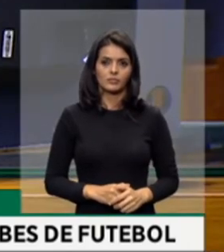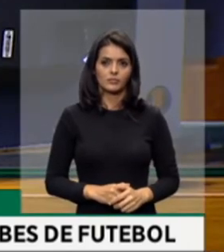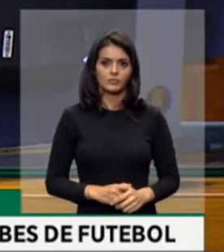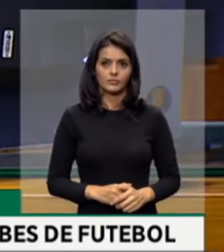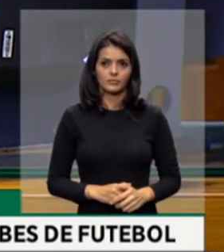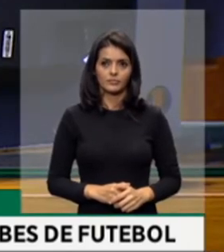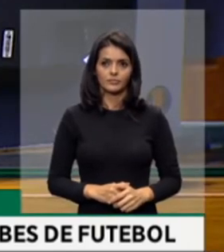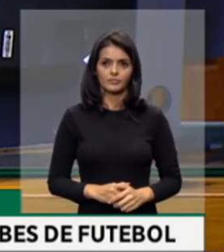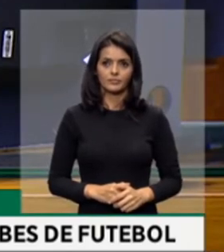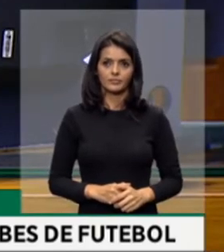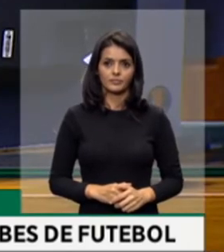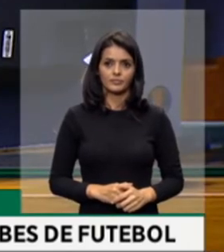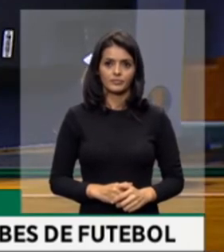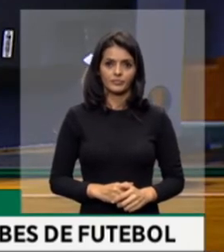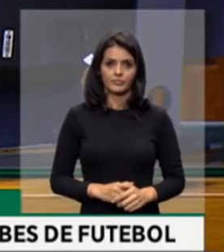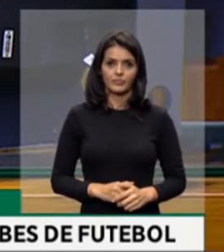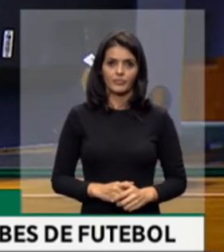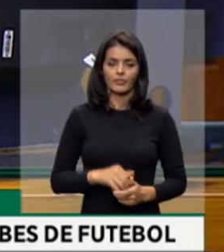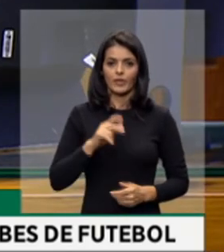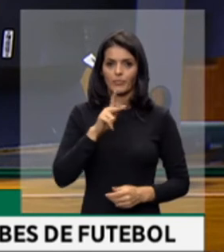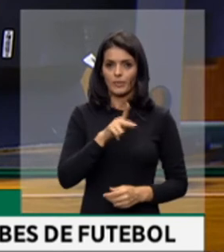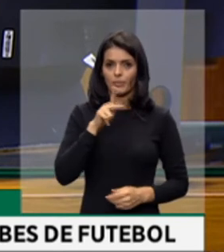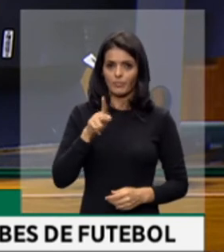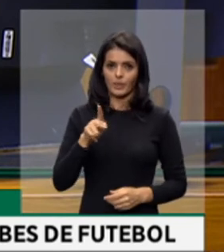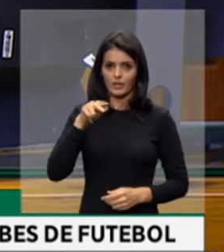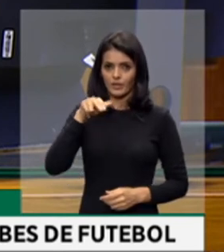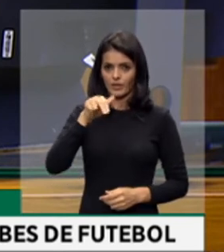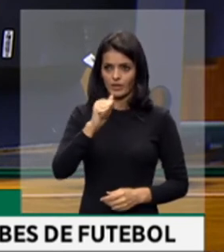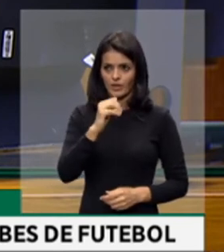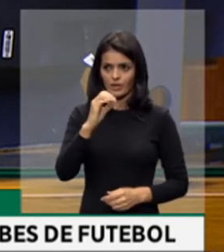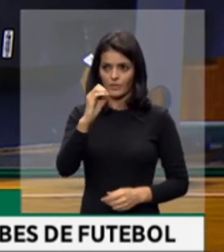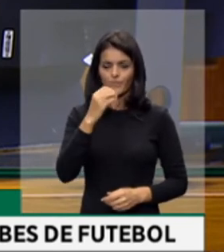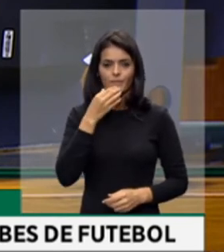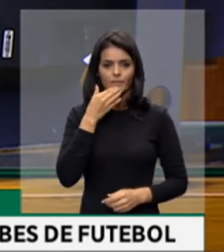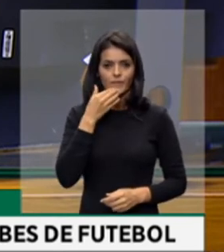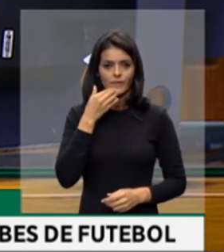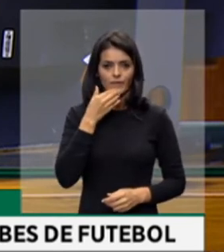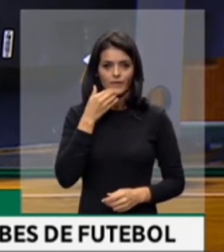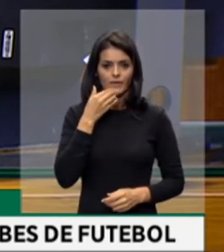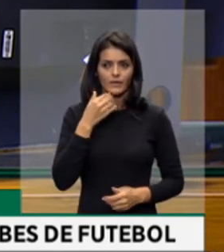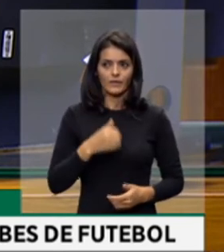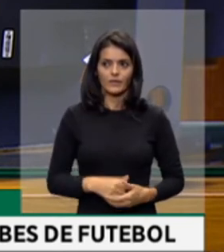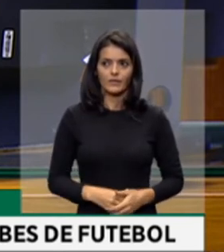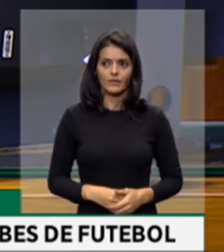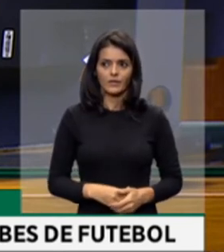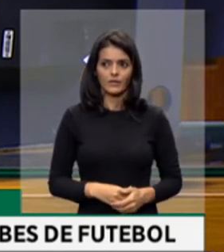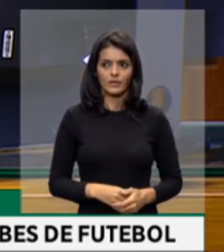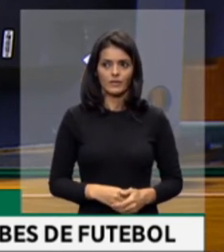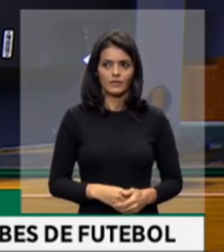O SENADO FEZ RECOLOCANDO ESSE ARTIGO. PORTANTO, A NOSSA VOTAÇÃO É SIM, POR PARTE DO PARTIDO DOS TRABALHADORES. [PRESIDENTE]: OBRIGADO DEPUTADO, COMO VOTA O